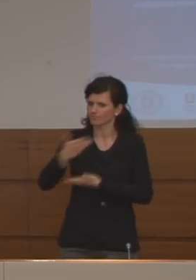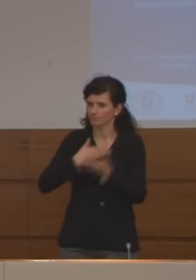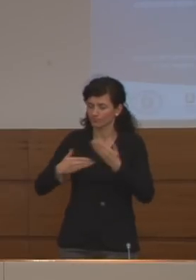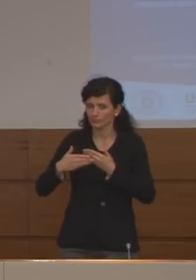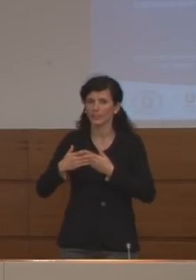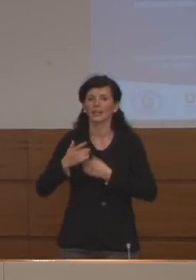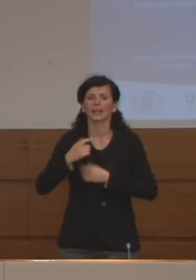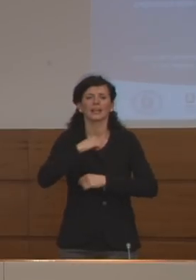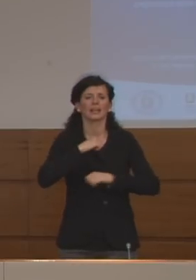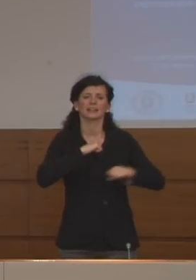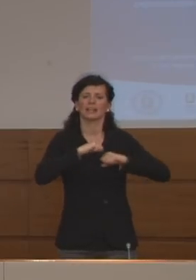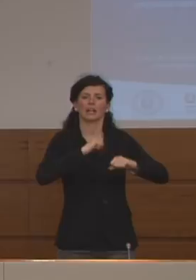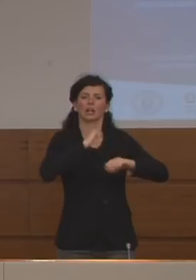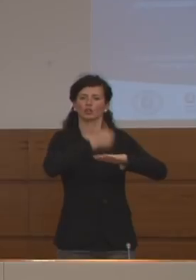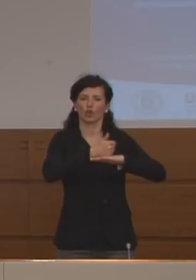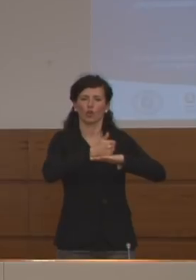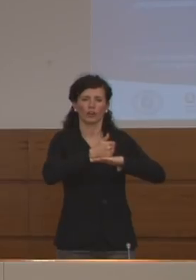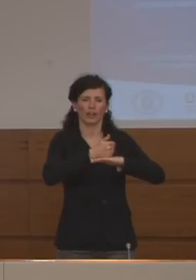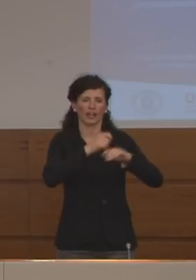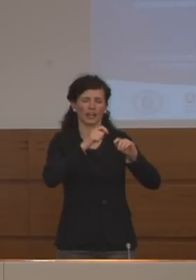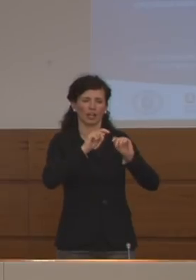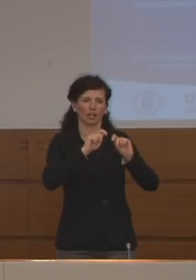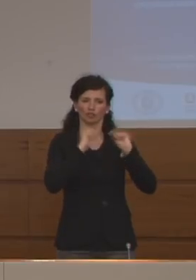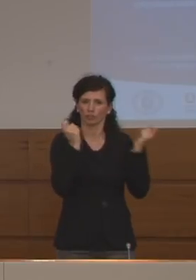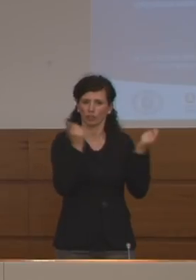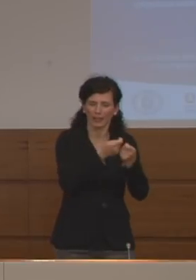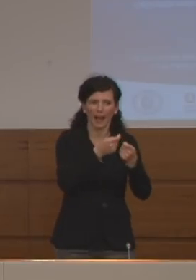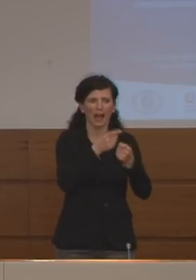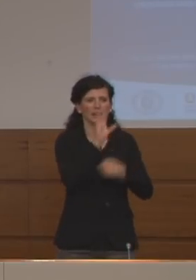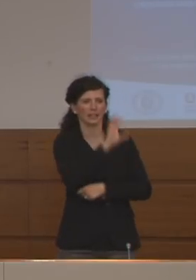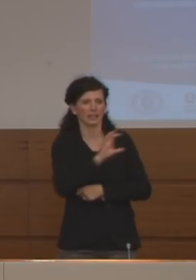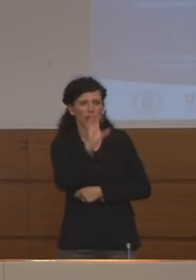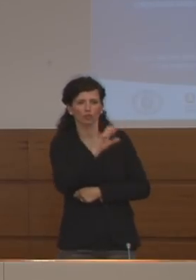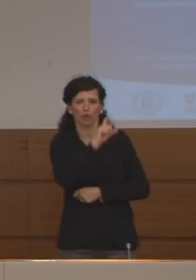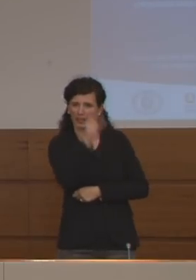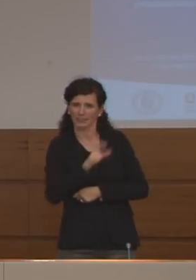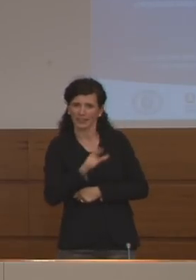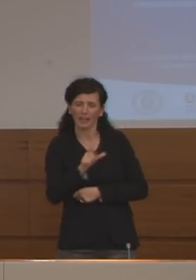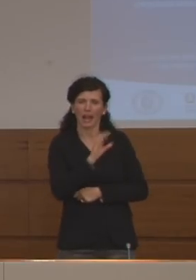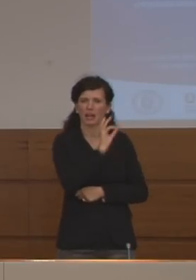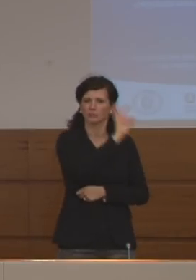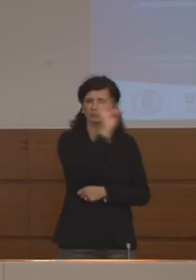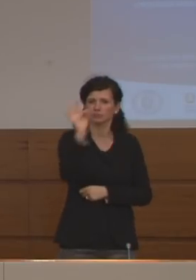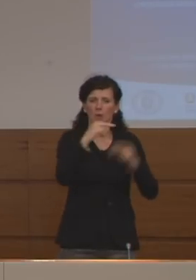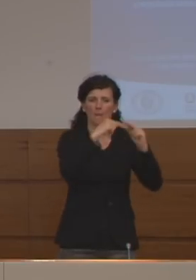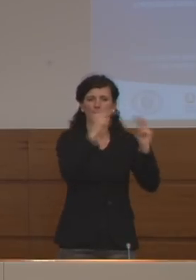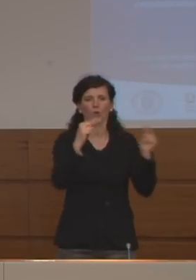o i loro delegati delle Regioni Italiane o delle Province Autonome